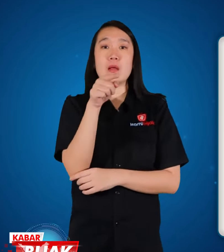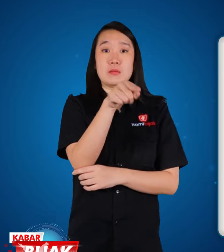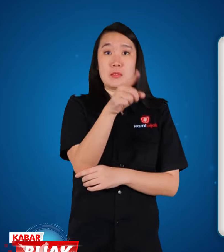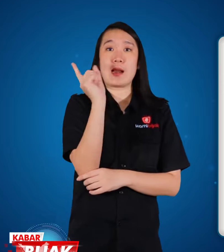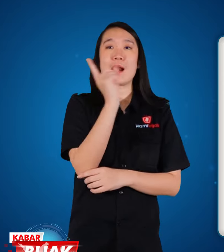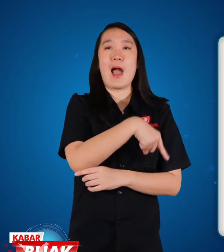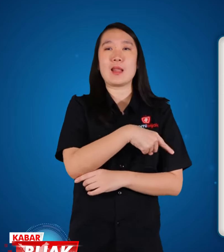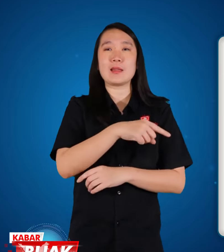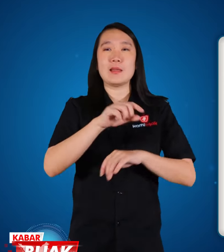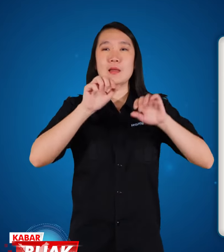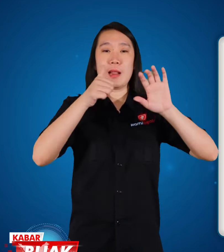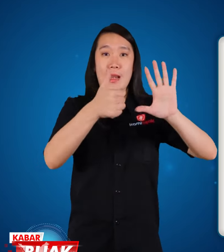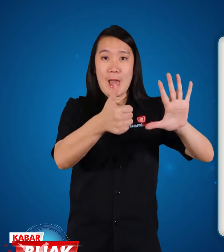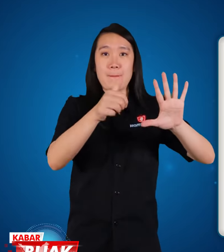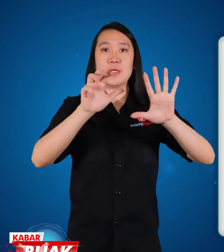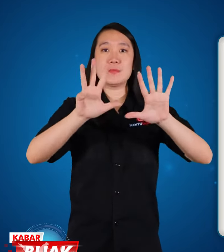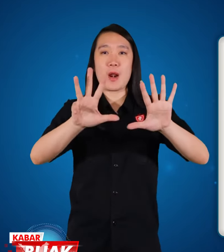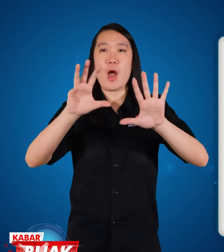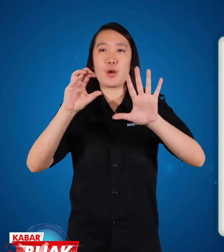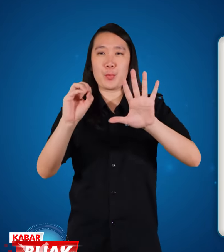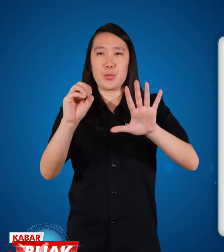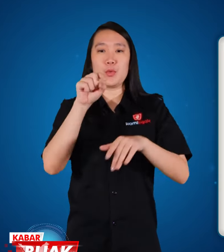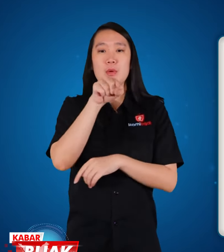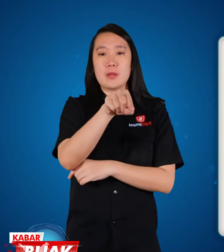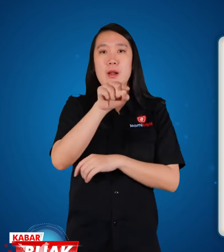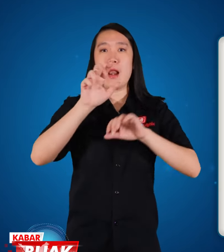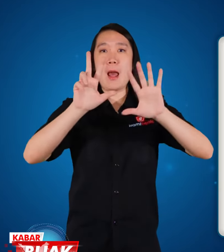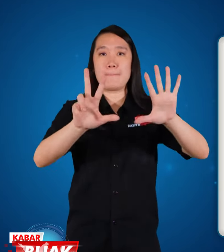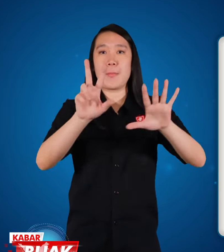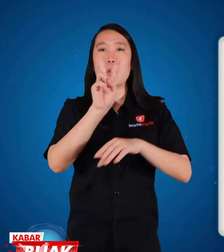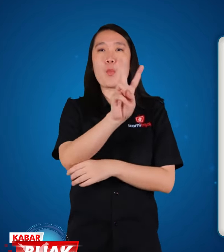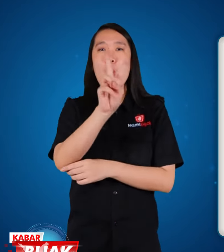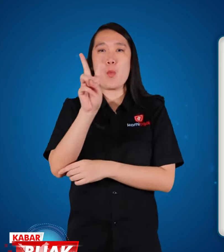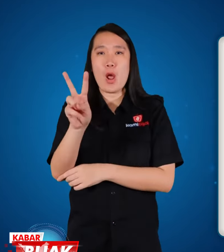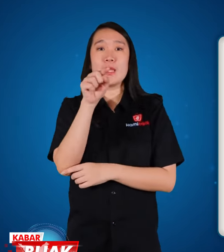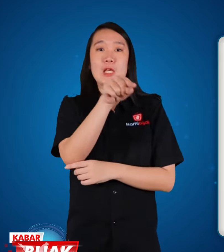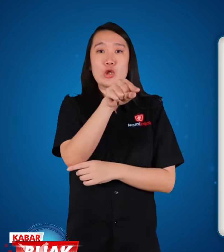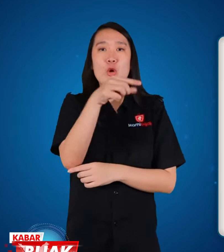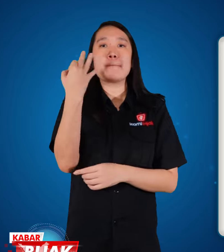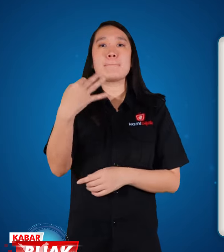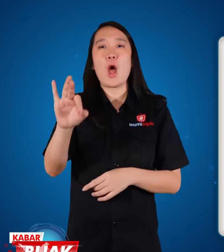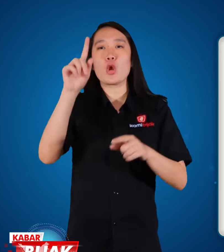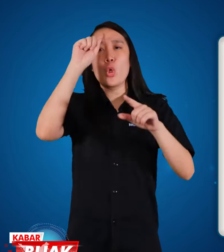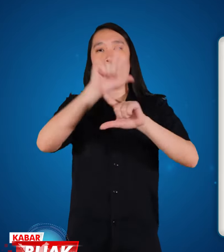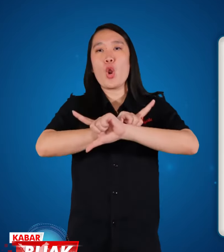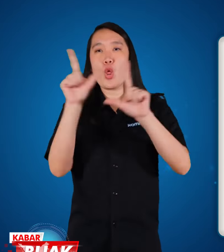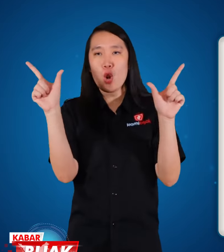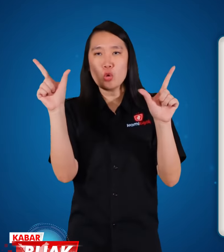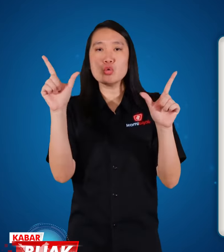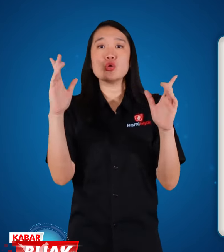yang terdiri dari 690.822 bagi lulusan baru (fresh graduate)